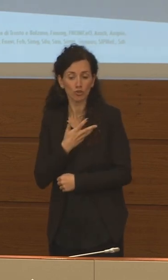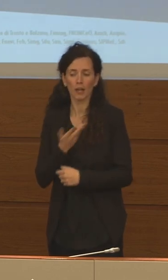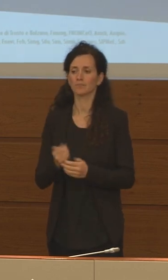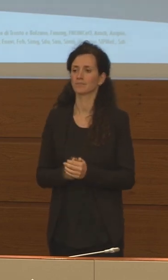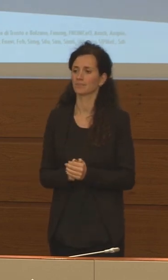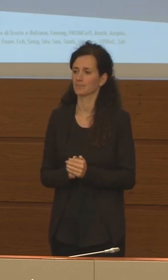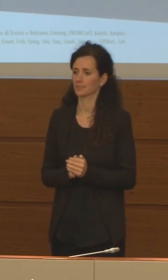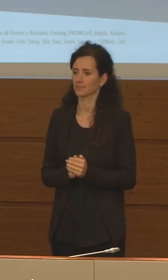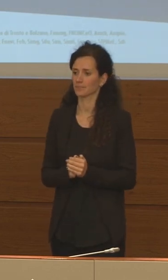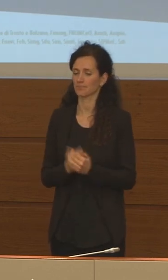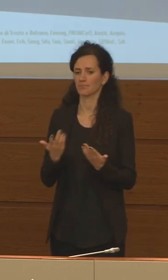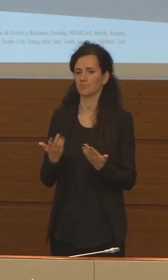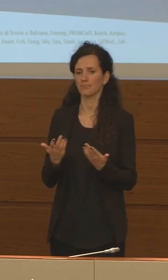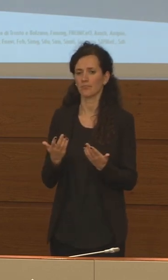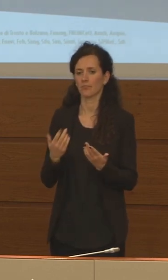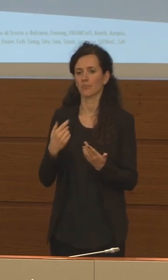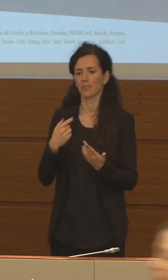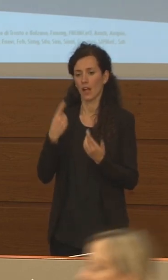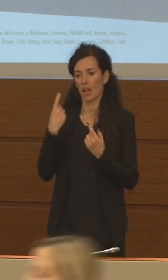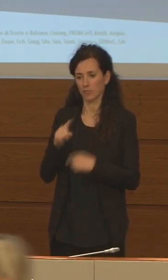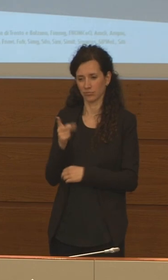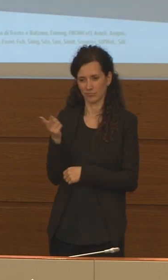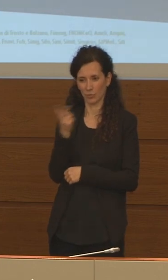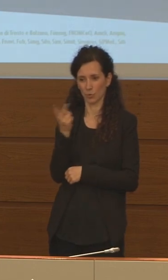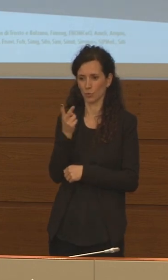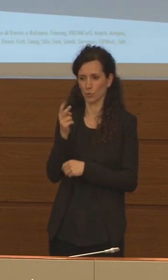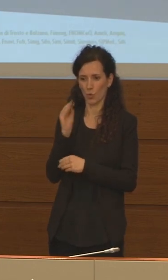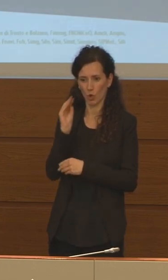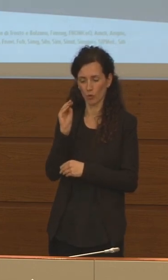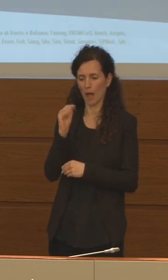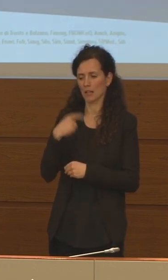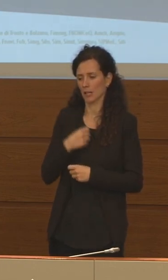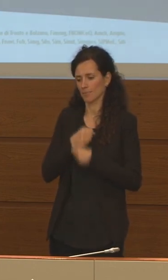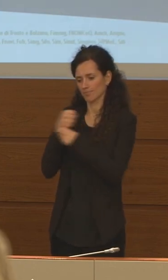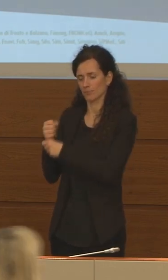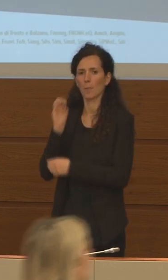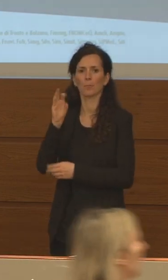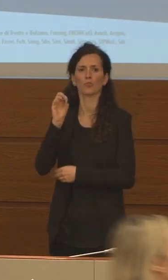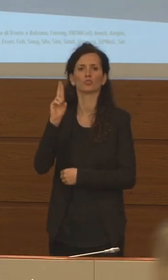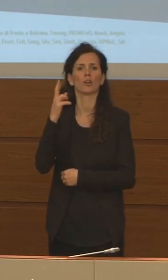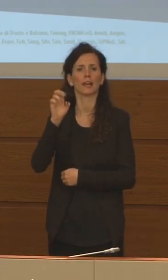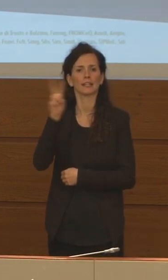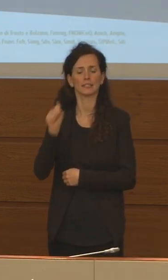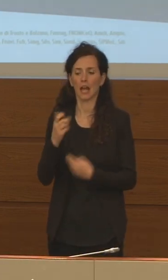Io lascerei rispondere su tutti e due i temi al professor Rezza, prego professore.